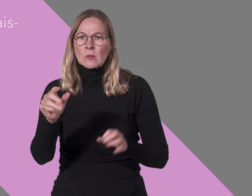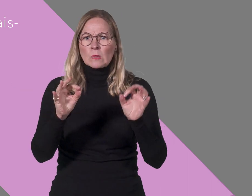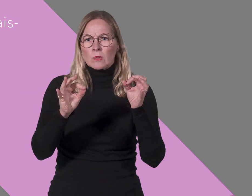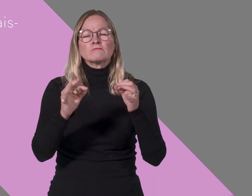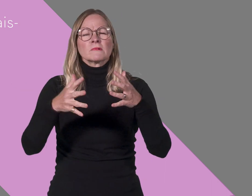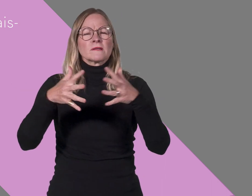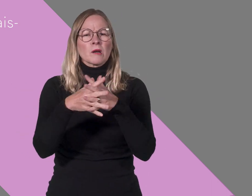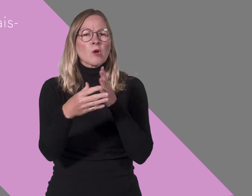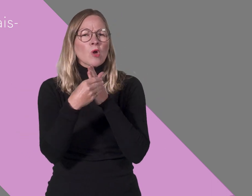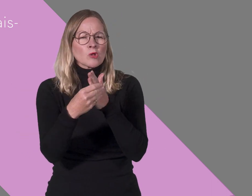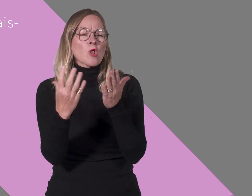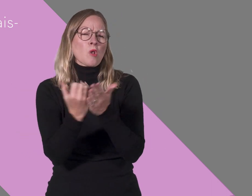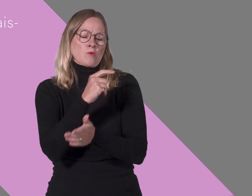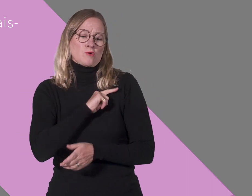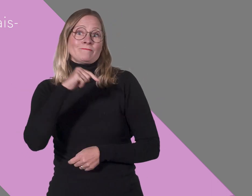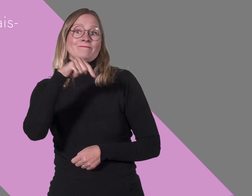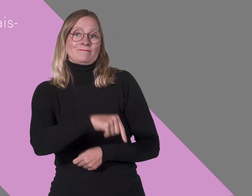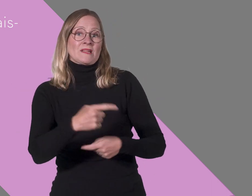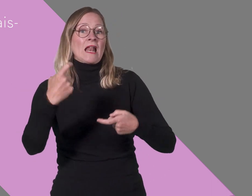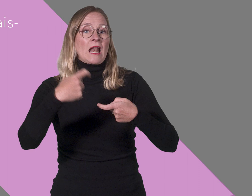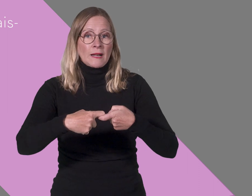alla olevan linkin ohjeiden mukaisesti.